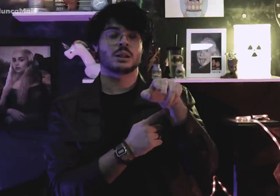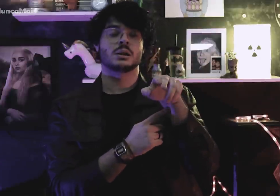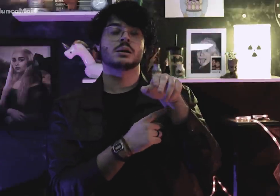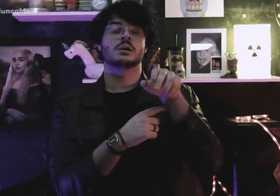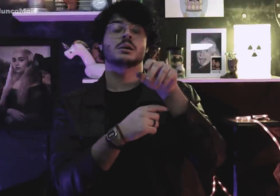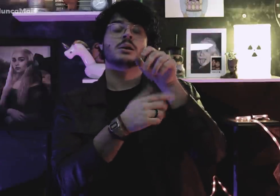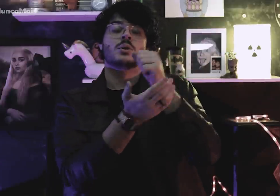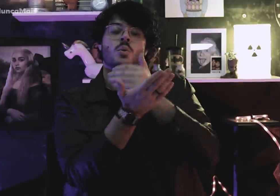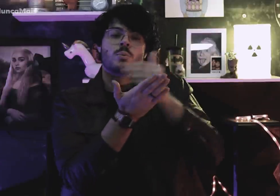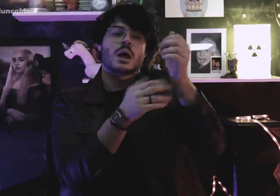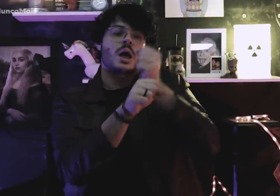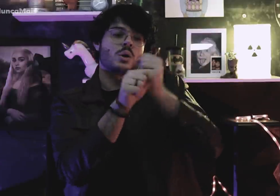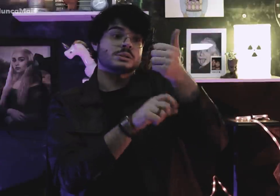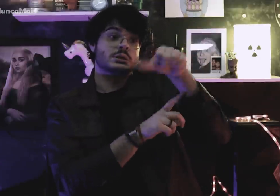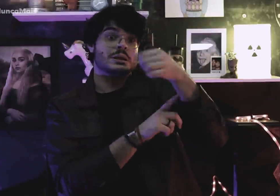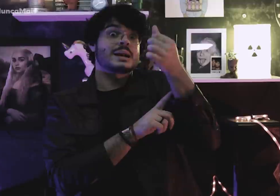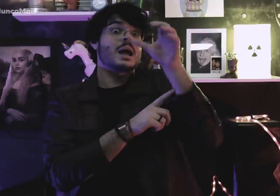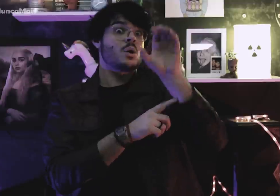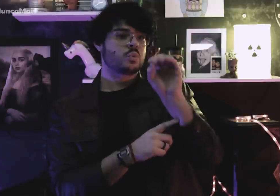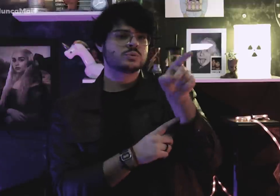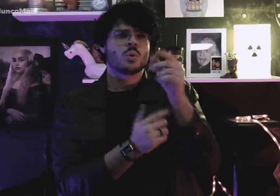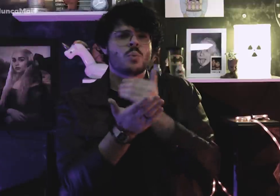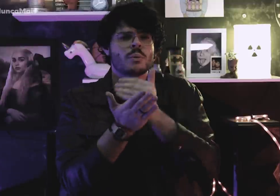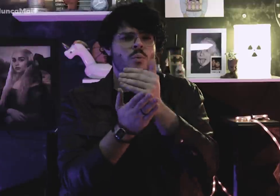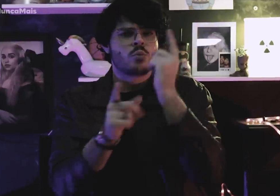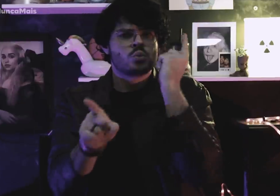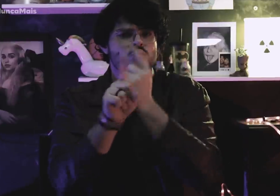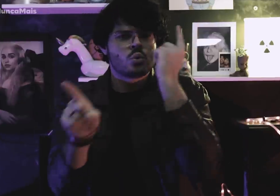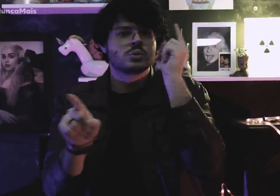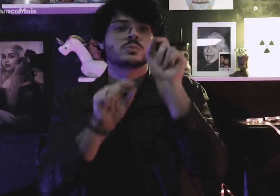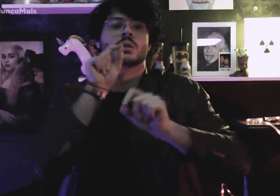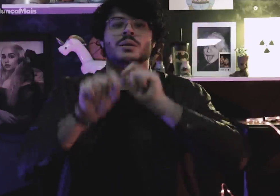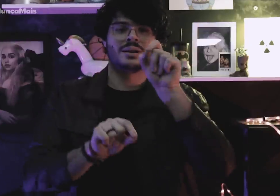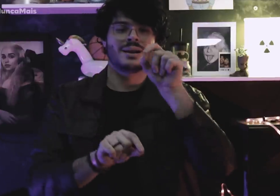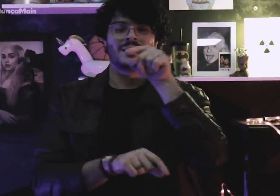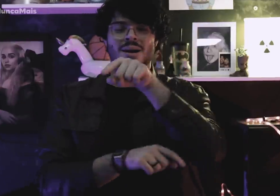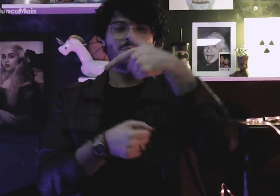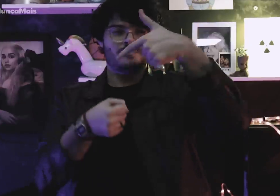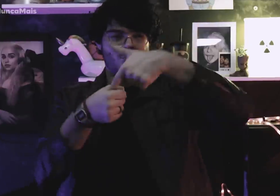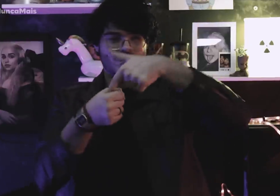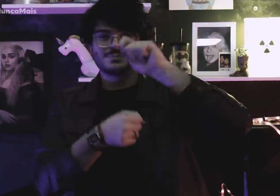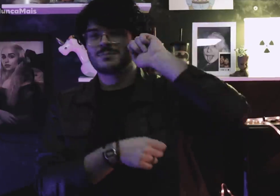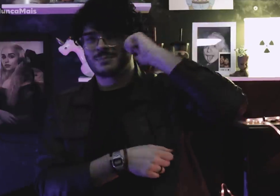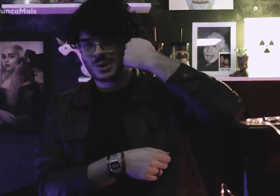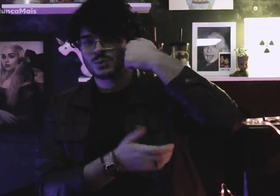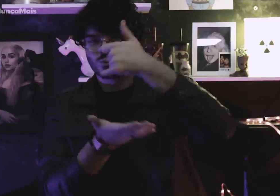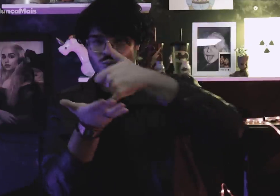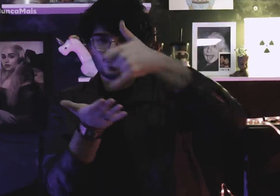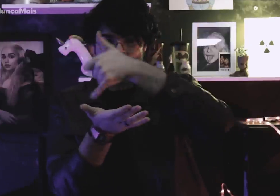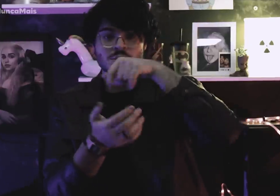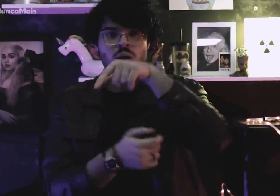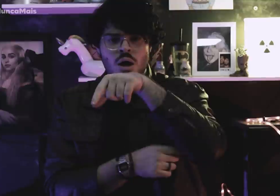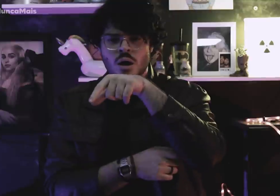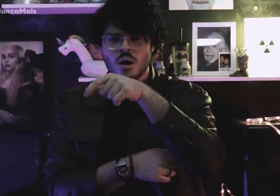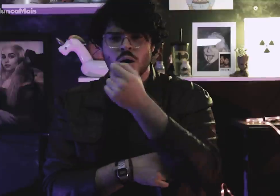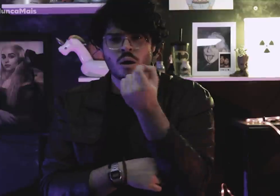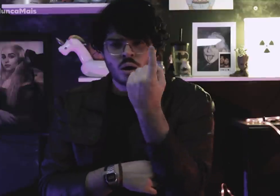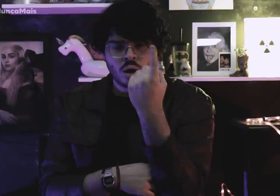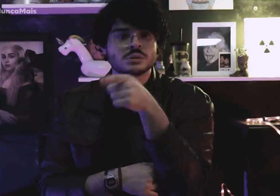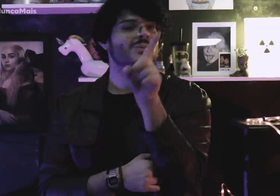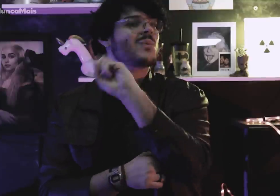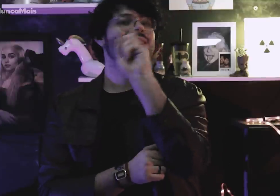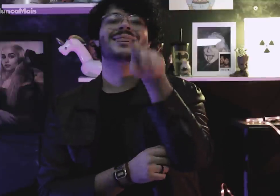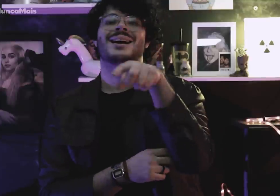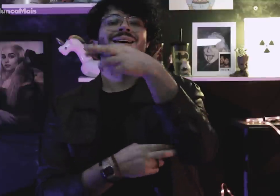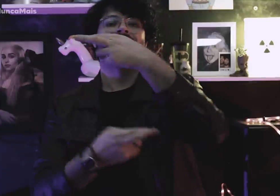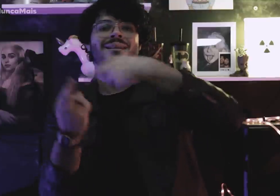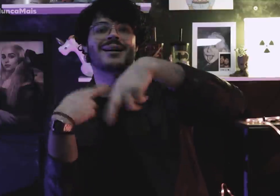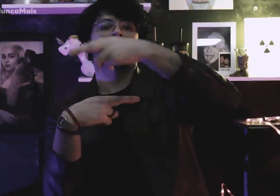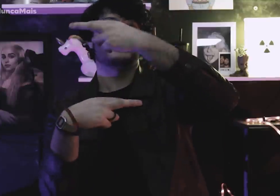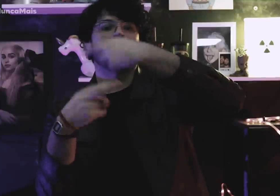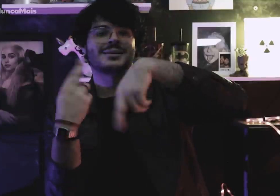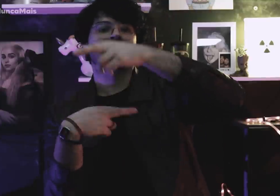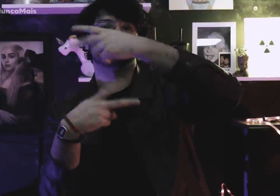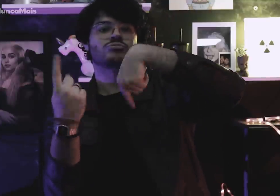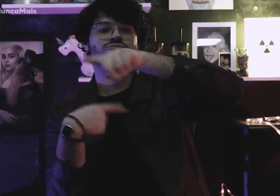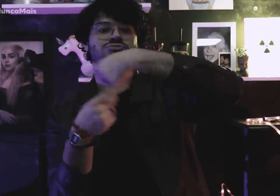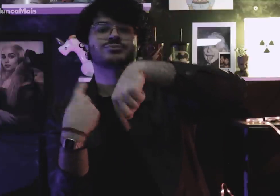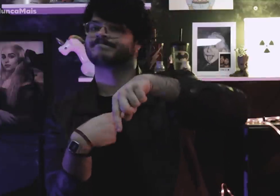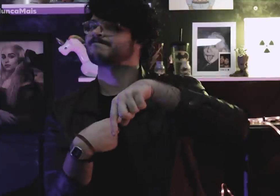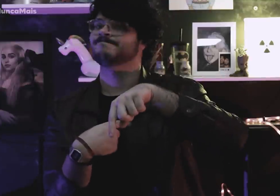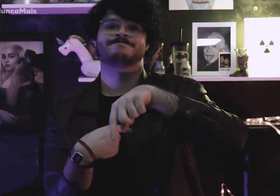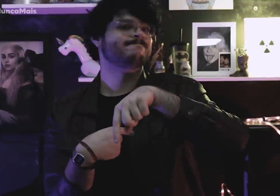no ano 1960, descobriu que petróleo não era uma fonte renovável,